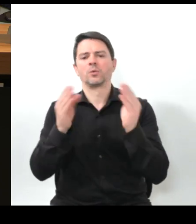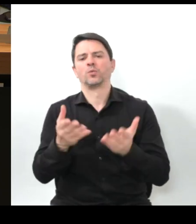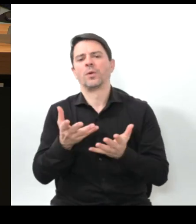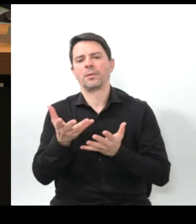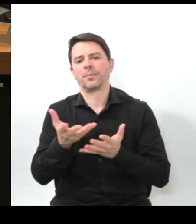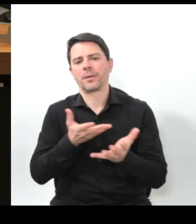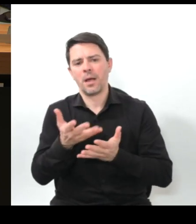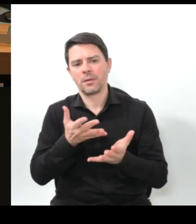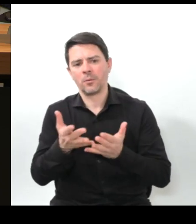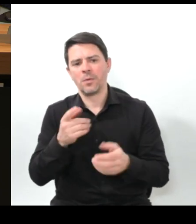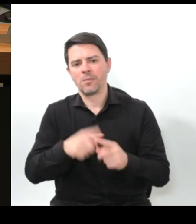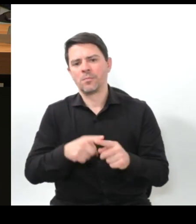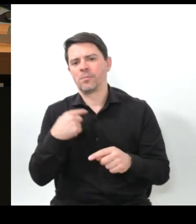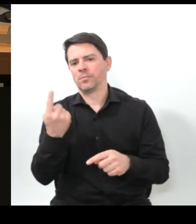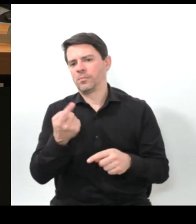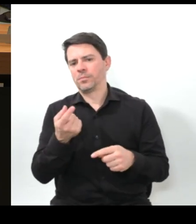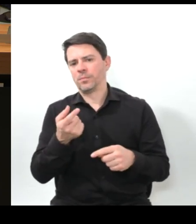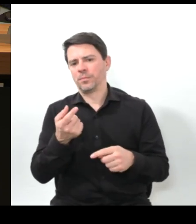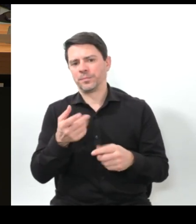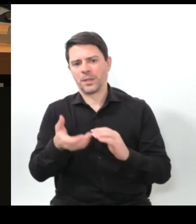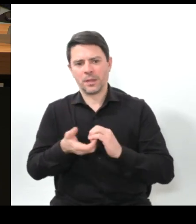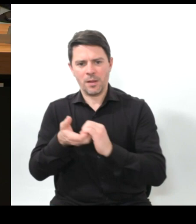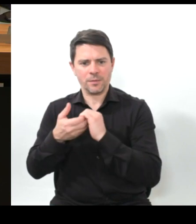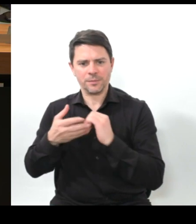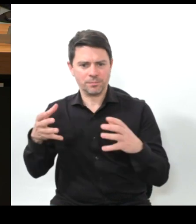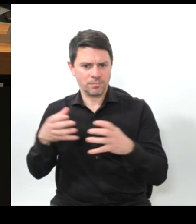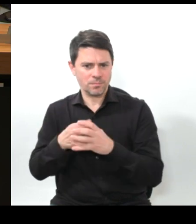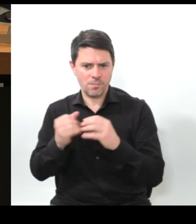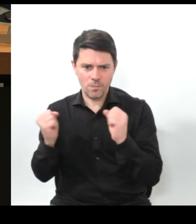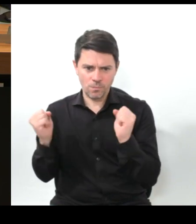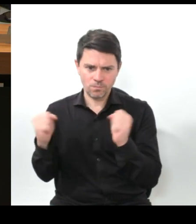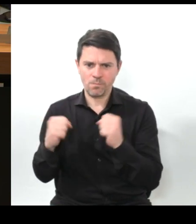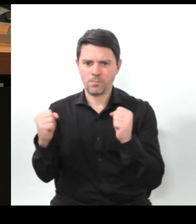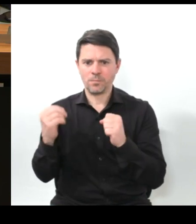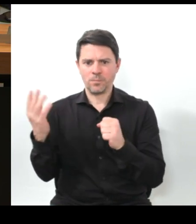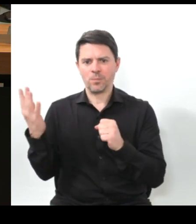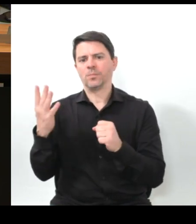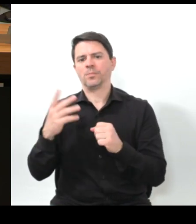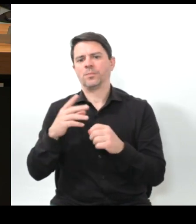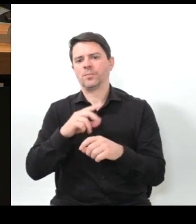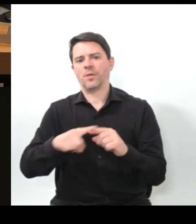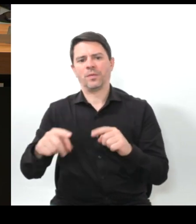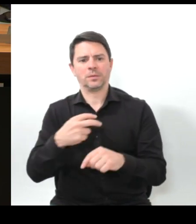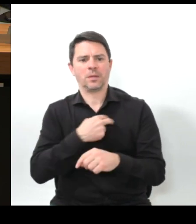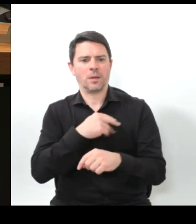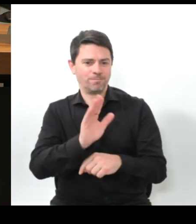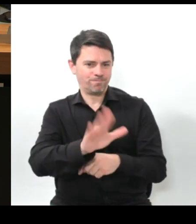Was war stattdessen allen eine Überraschung, als wir nach drei bis vier Monaten gehört hatten, dass der Senat noch gar nicht